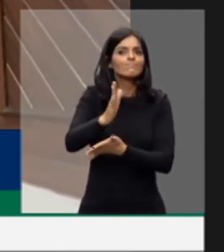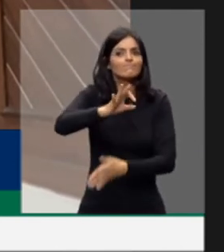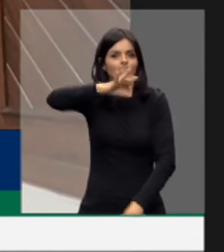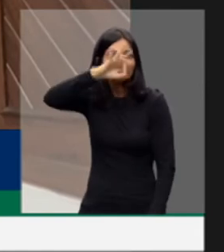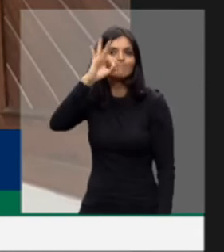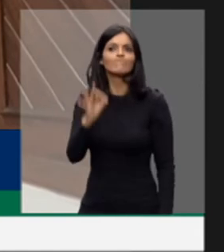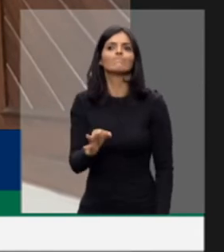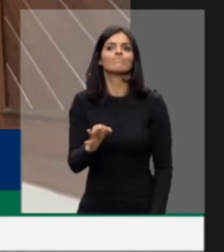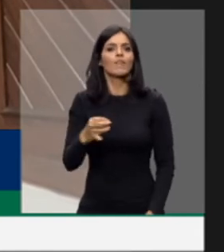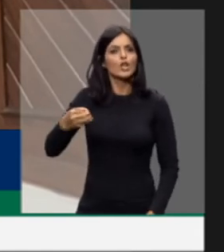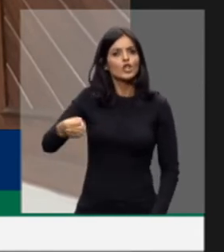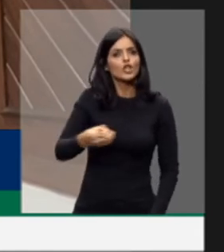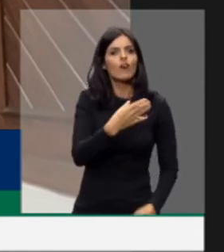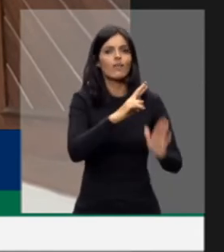DESSA CASA LEGISLATIVA PARA NO DIA DE AMANHÃ, NÓS